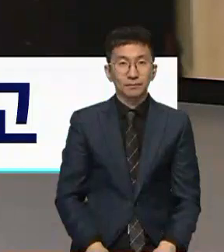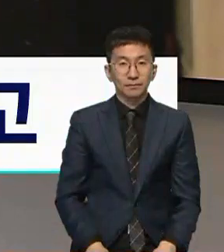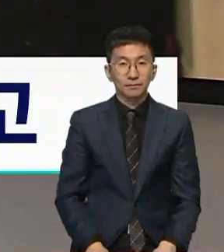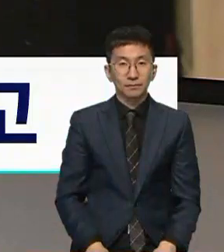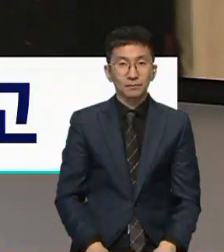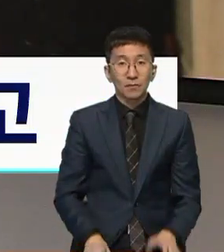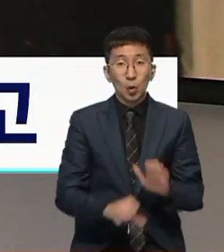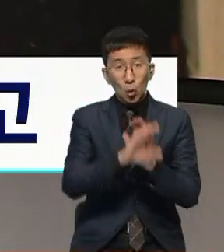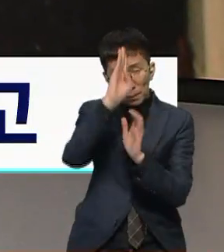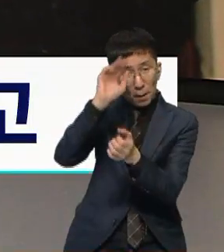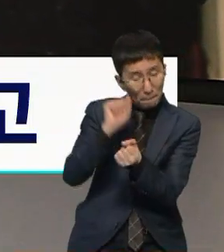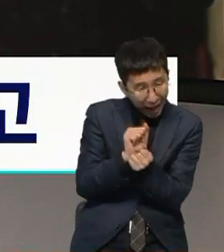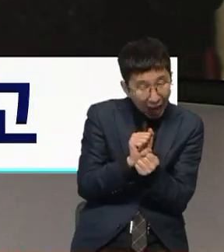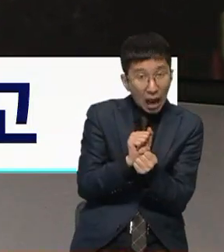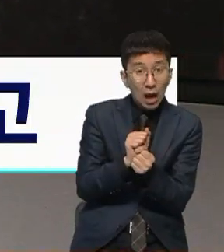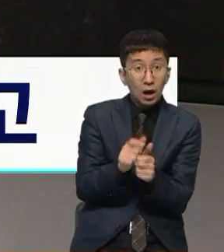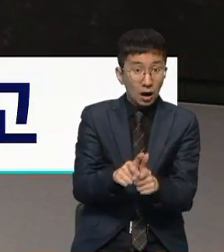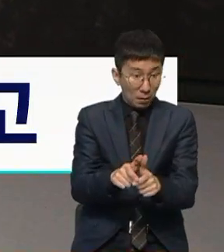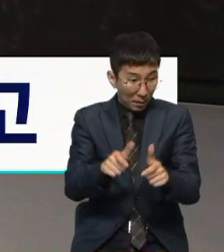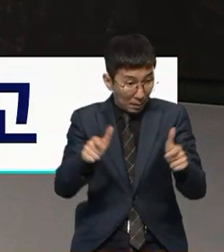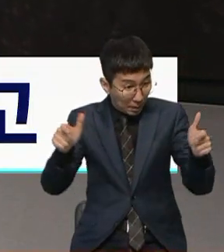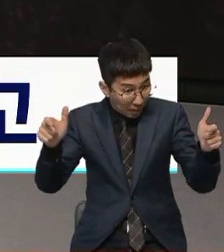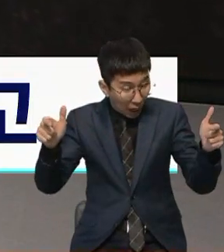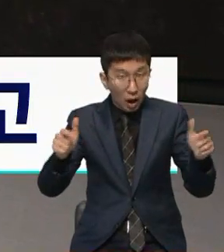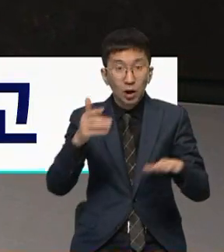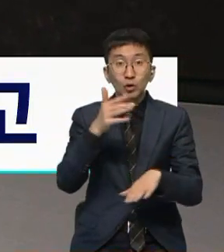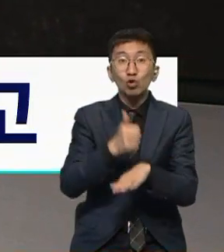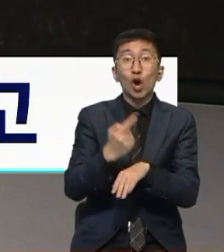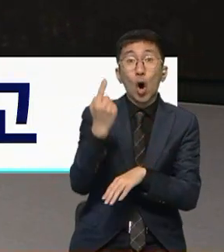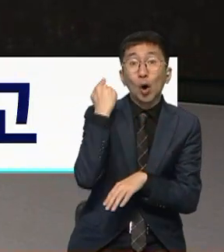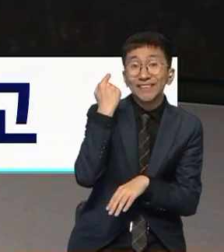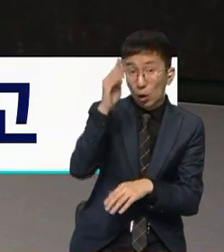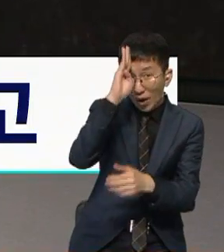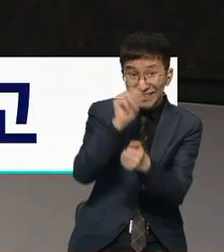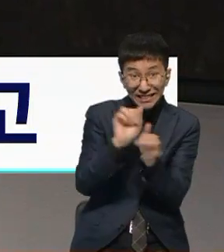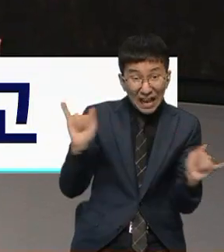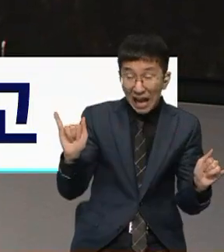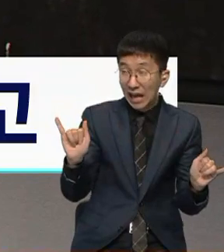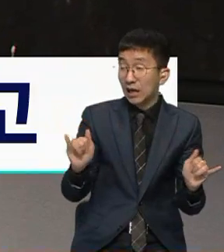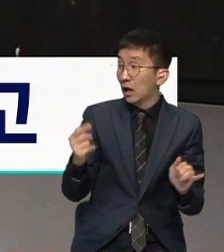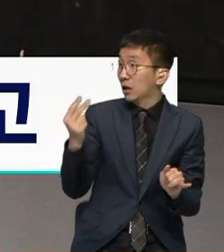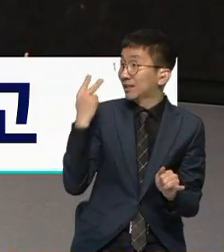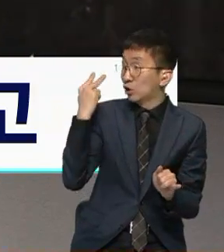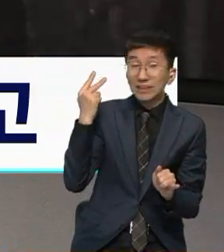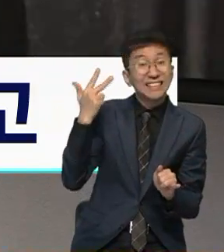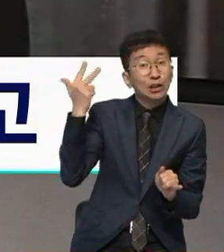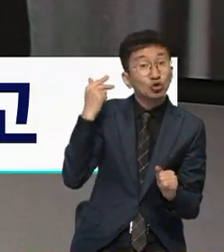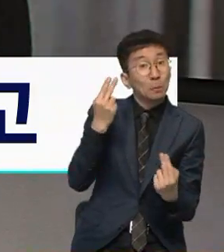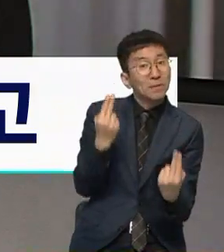(앵커) 최근 코로나 확진자 수가 조금씩 늘더니 어제 확진자 수는 지난주의 2배를 넘겼습니다.